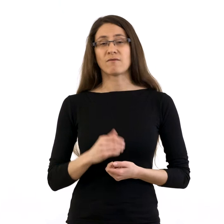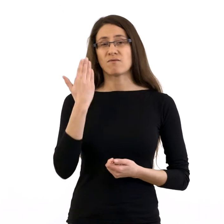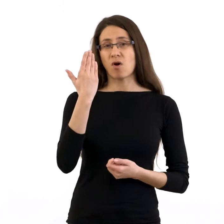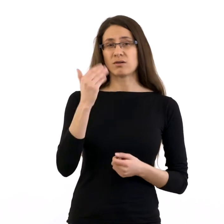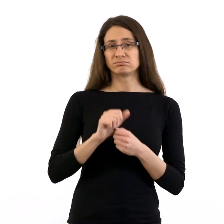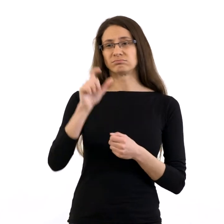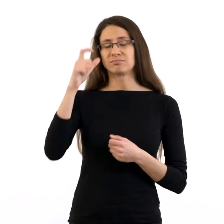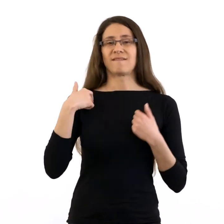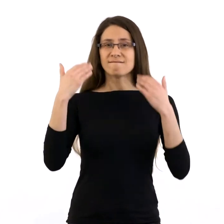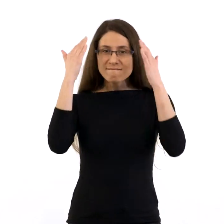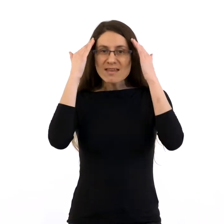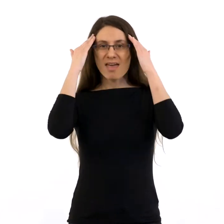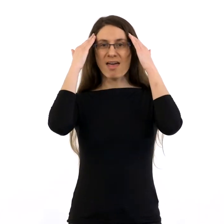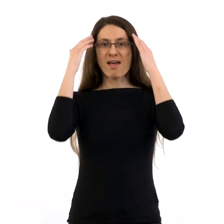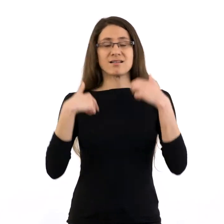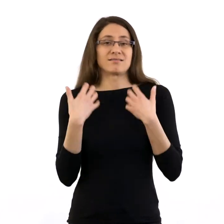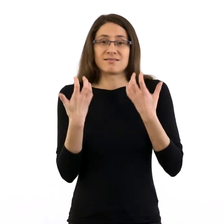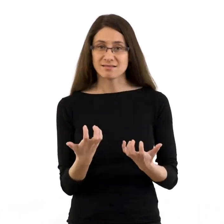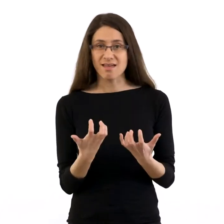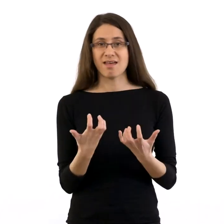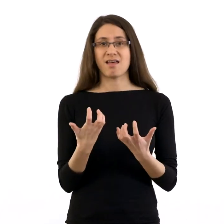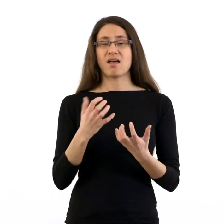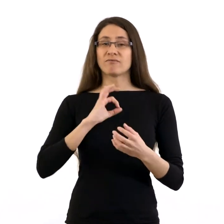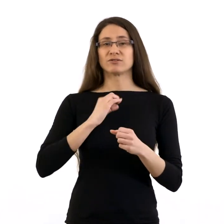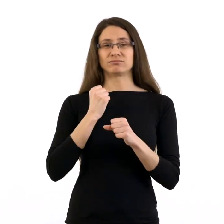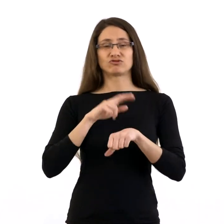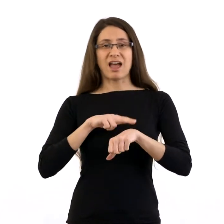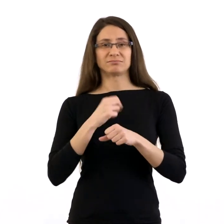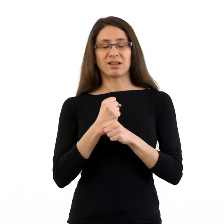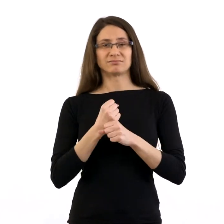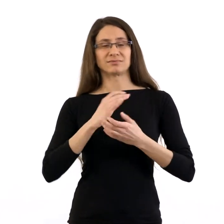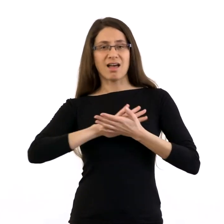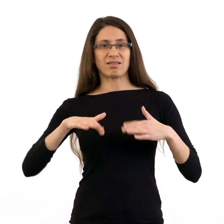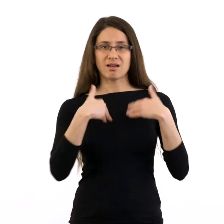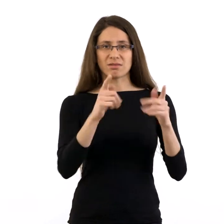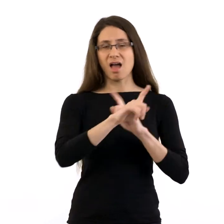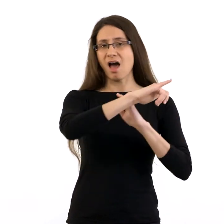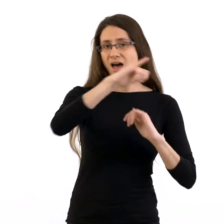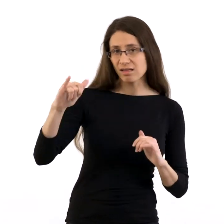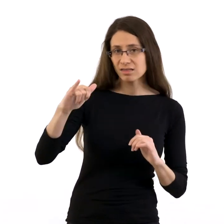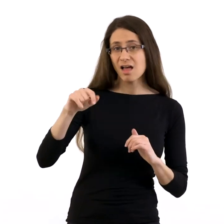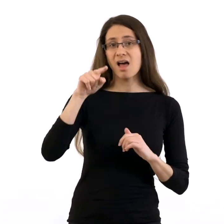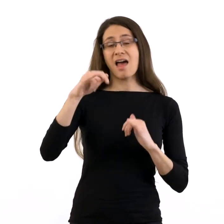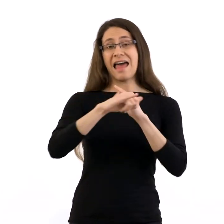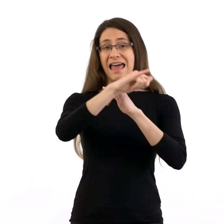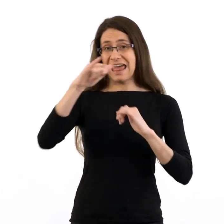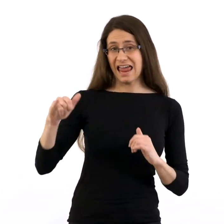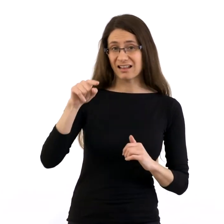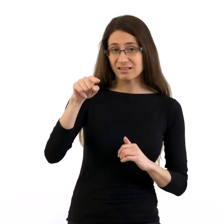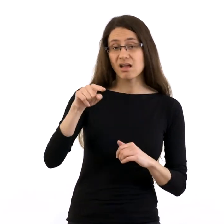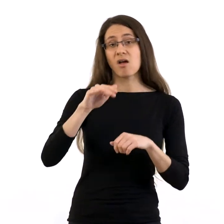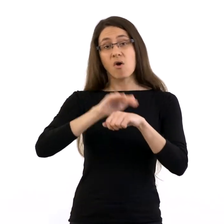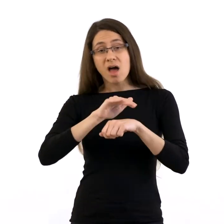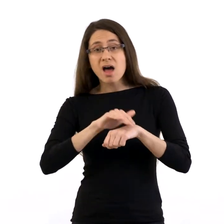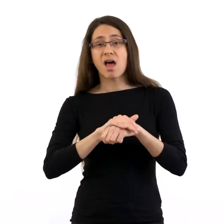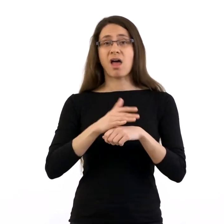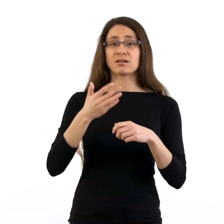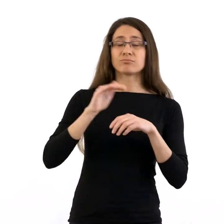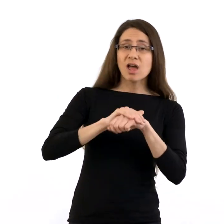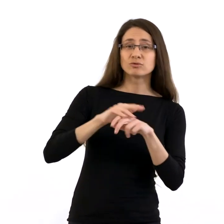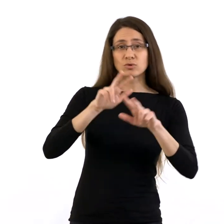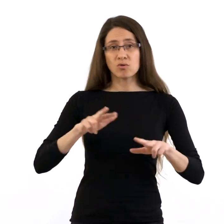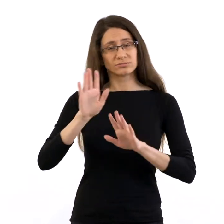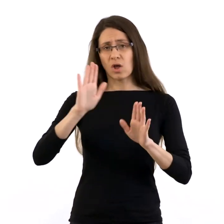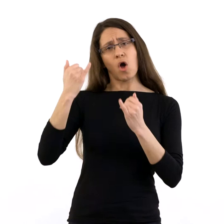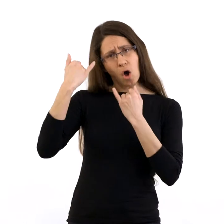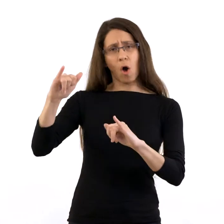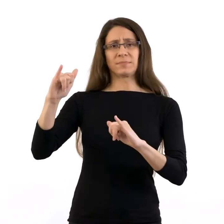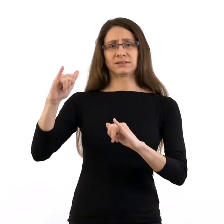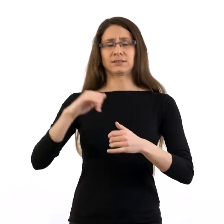Wolontariat jest to świadome, dobrowolne i bezpłatne działanie na rzecz innych, wykraczające poza więzi koleżeńskie, przyjacielskie czy rodzinne.